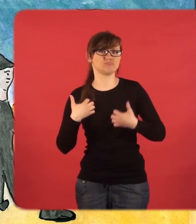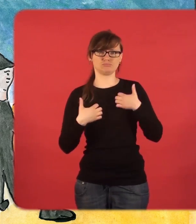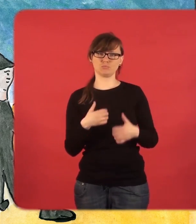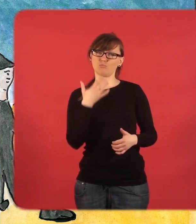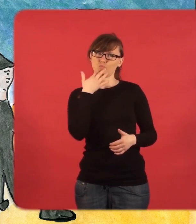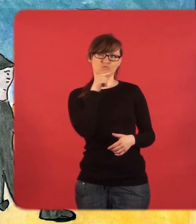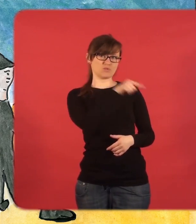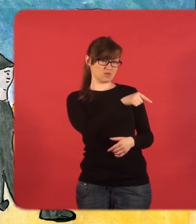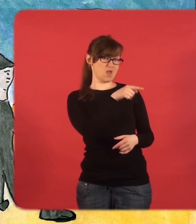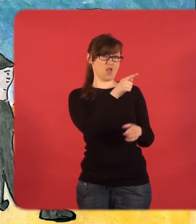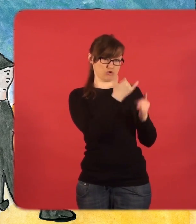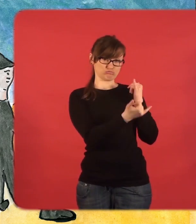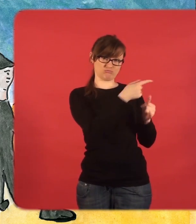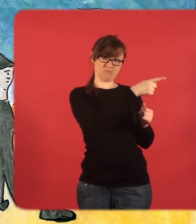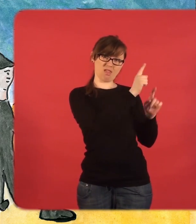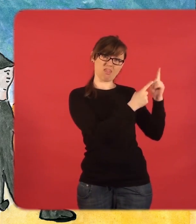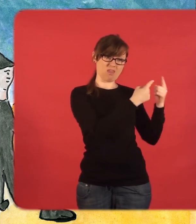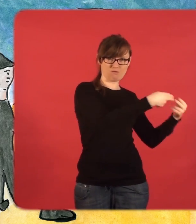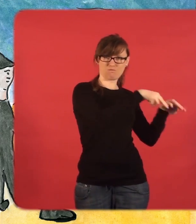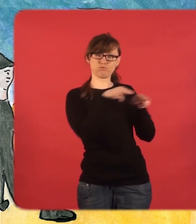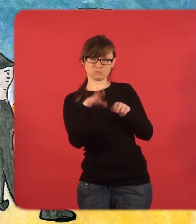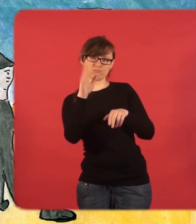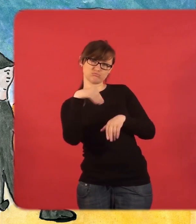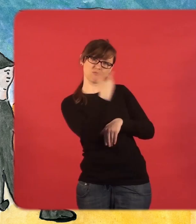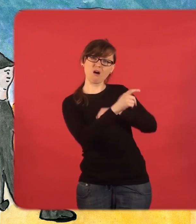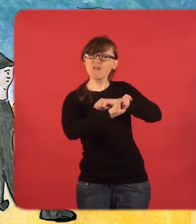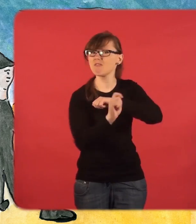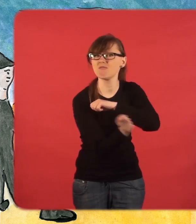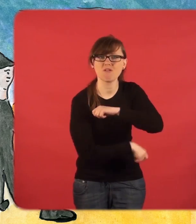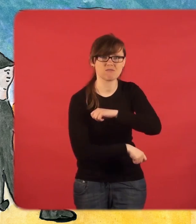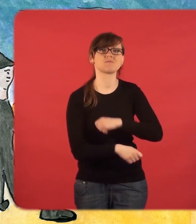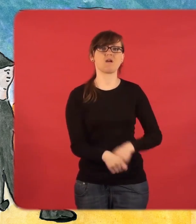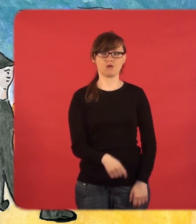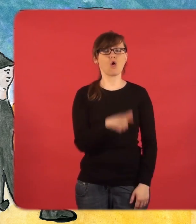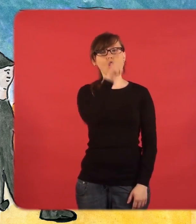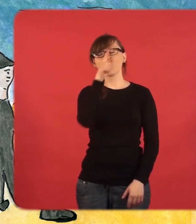Był też zły i powiedział, że po powrocie do domu malec zostanie ukarany.